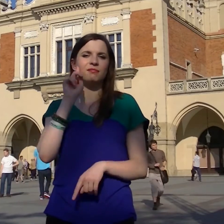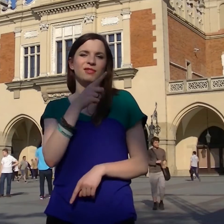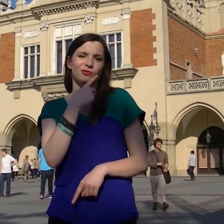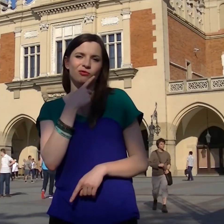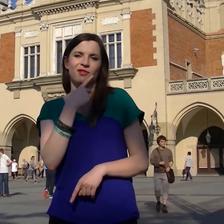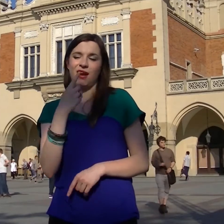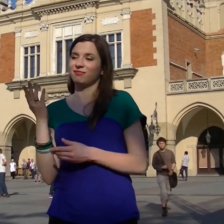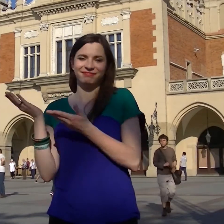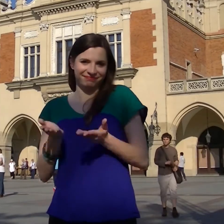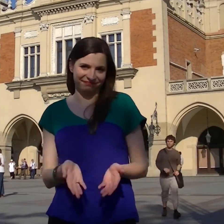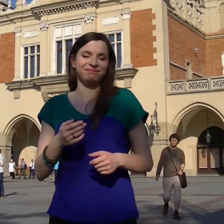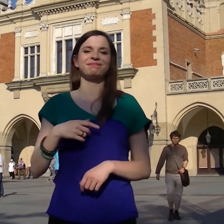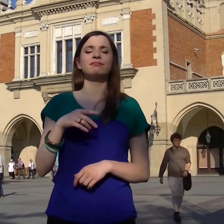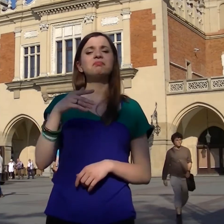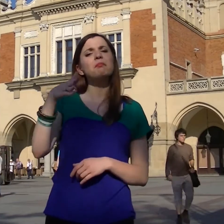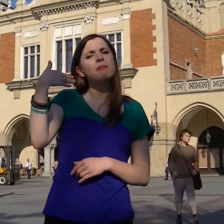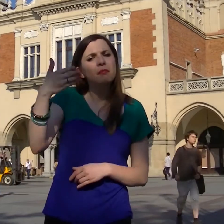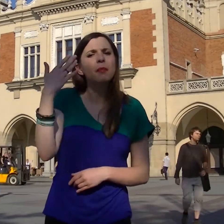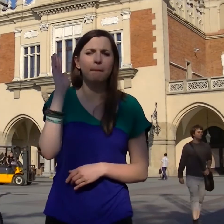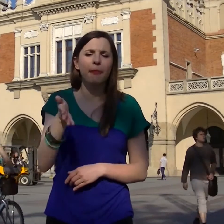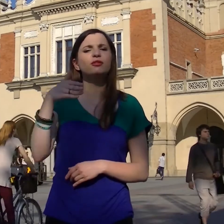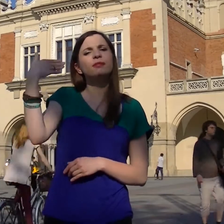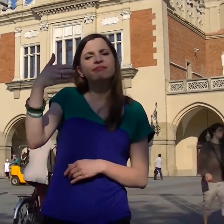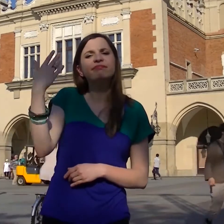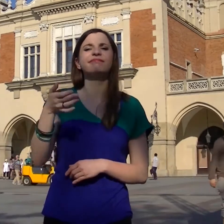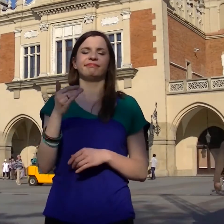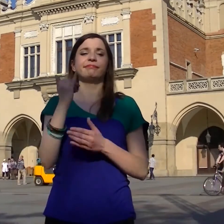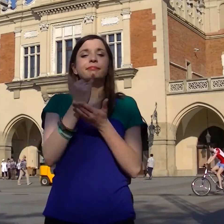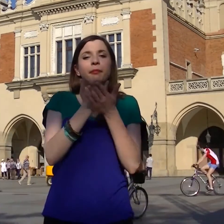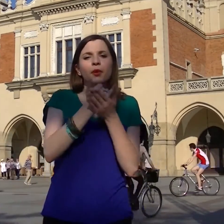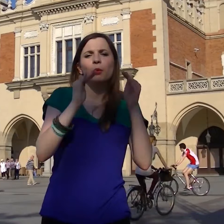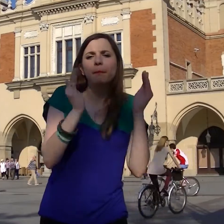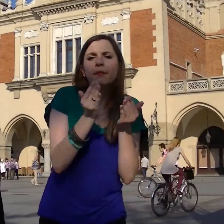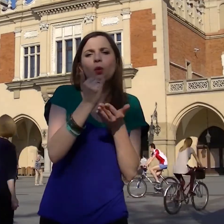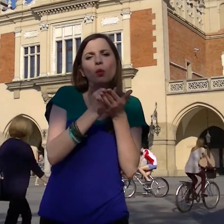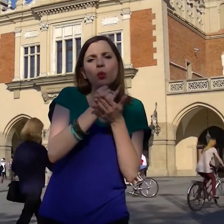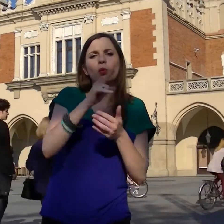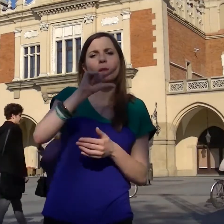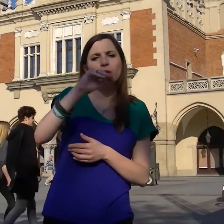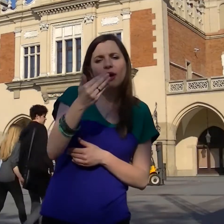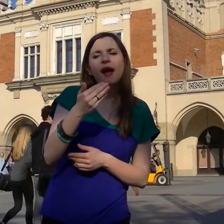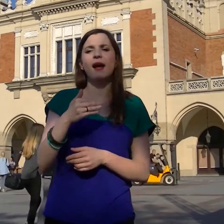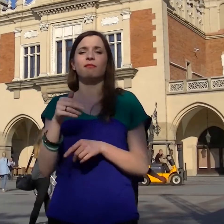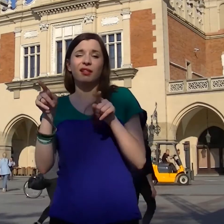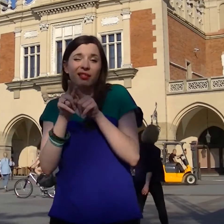Fundacja Między Uszami będzie na miejscu. Fundacja przygotowała mini kurs PJM i inne atrakcje.